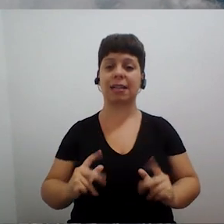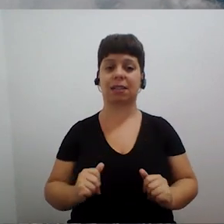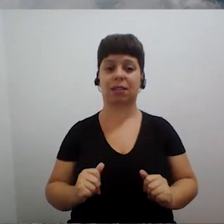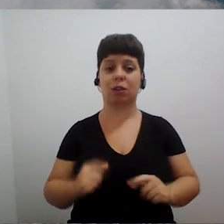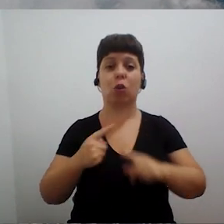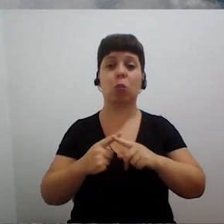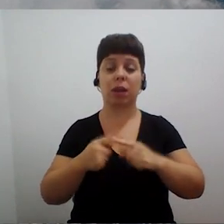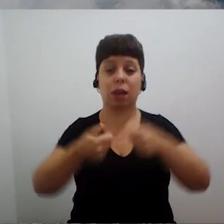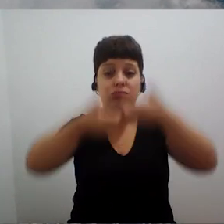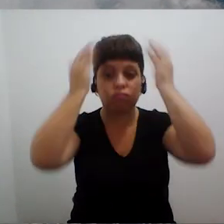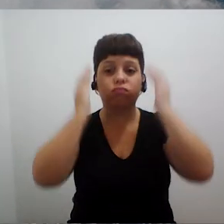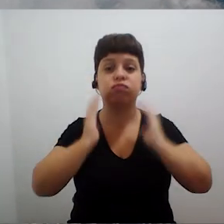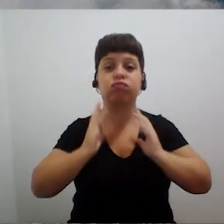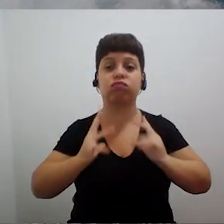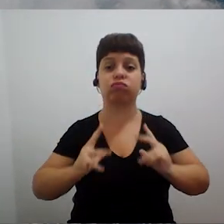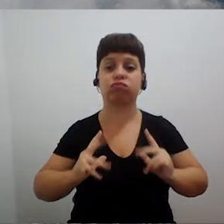porque a nossa consagração é feita com água